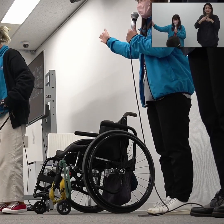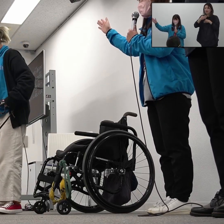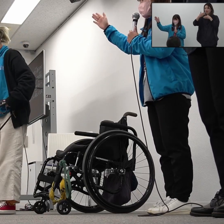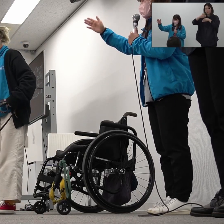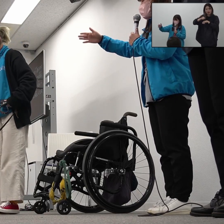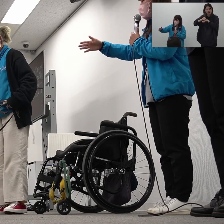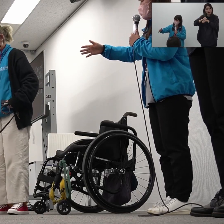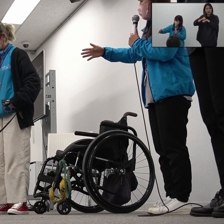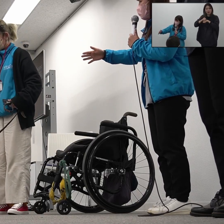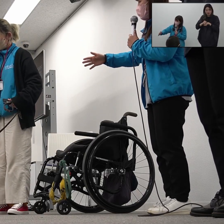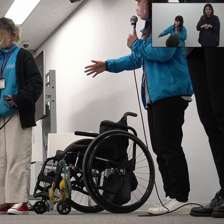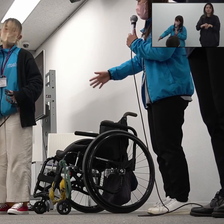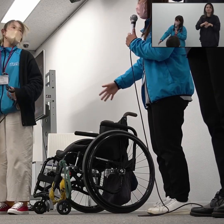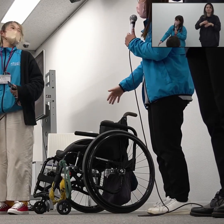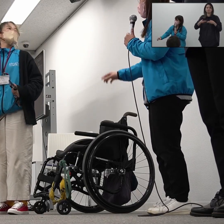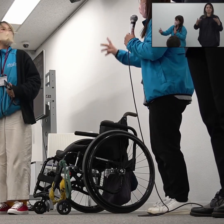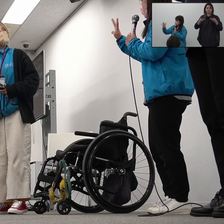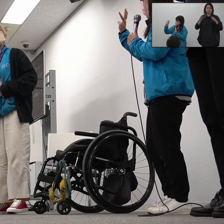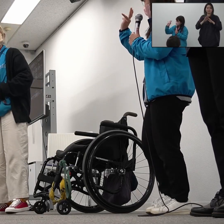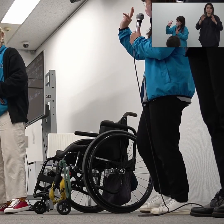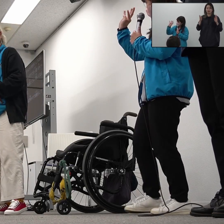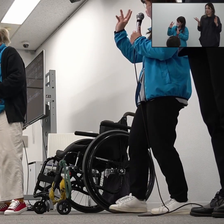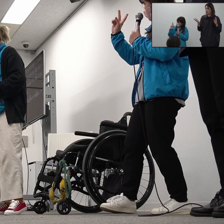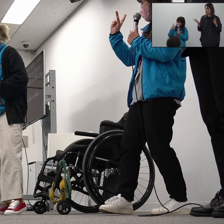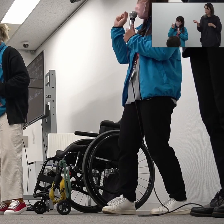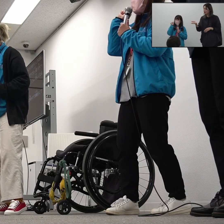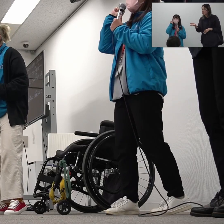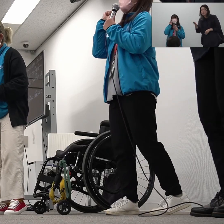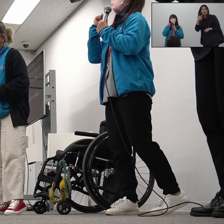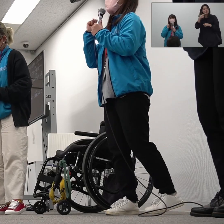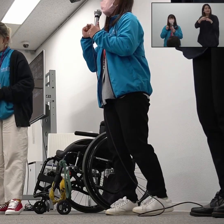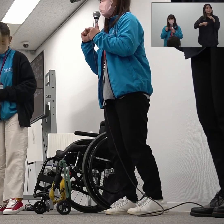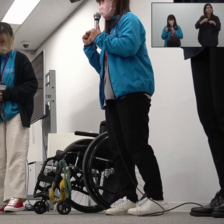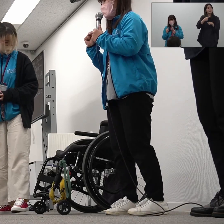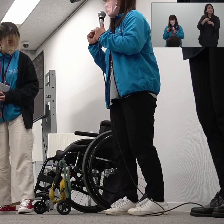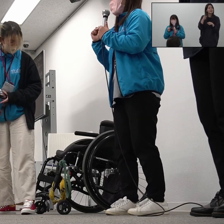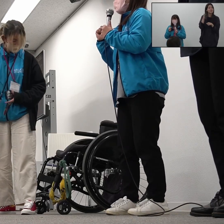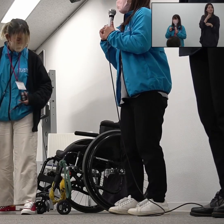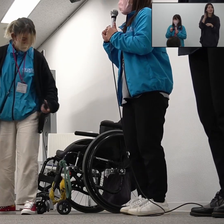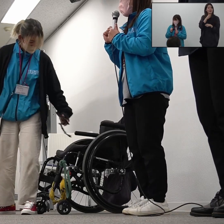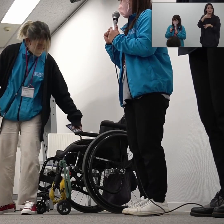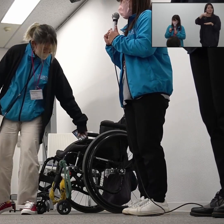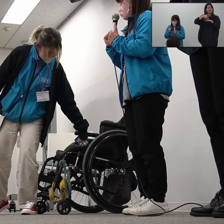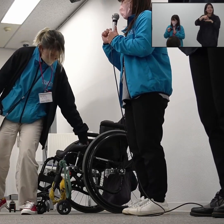ステラの場合は1年ぐらい訓練をして迷ったけれども